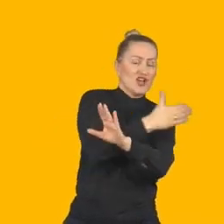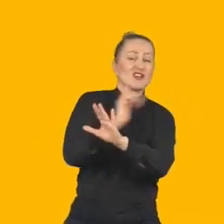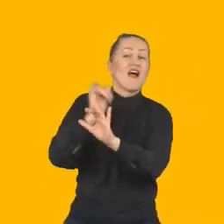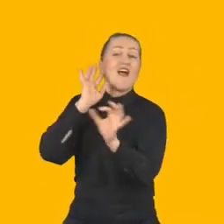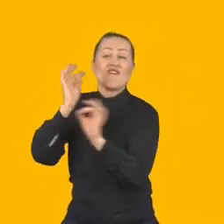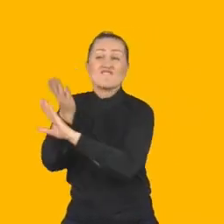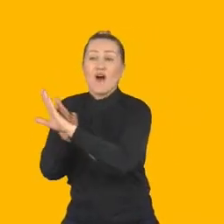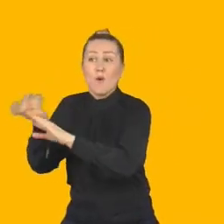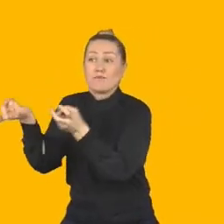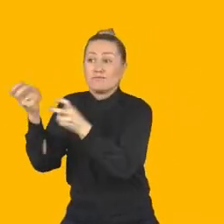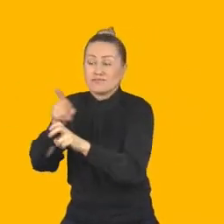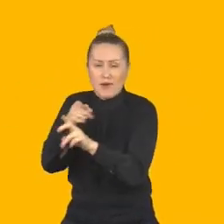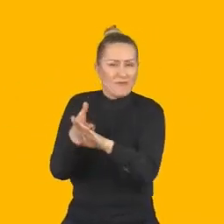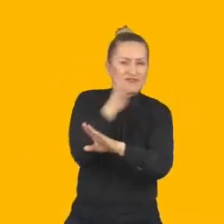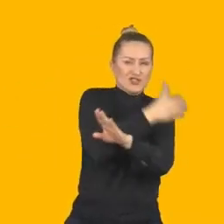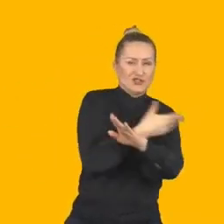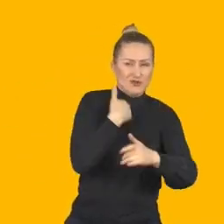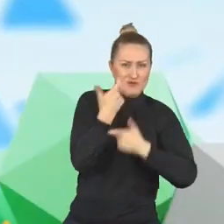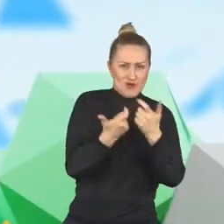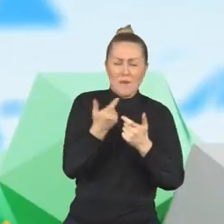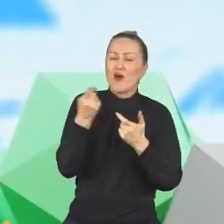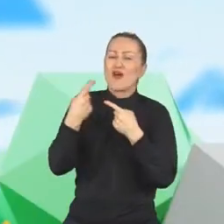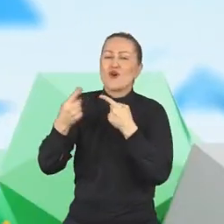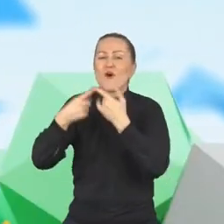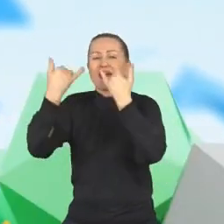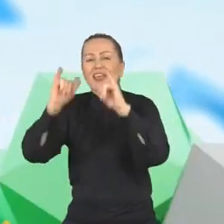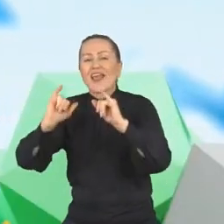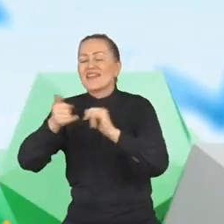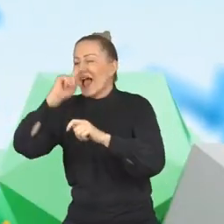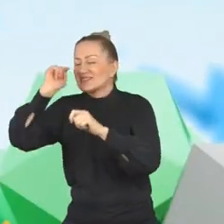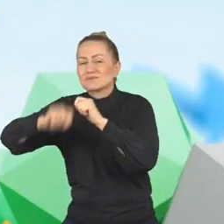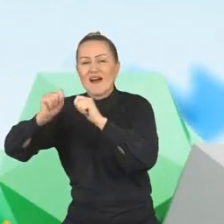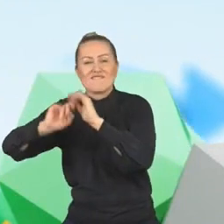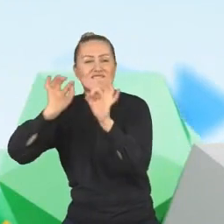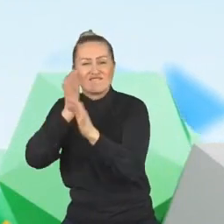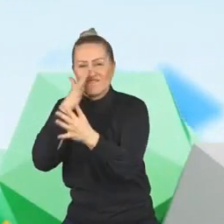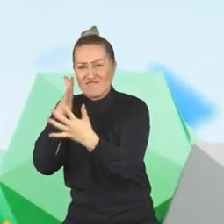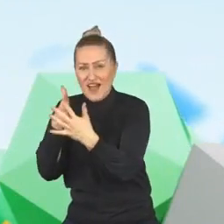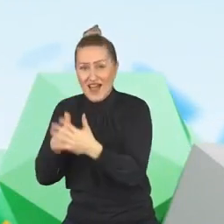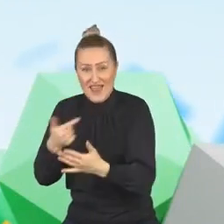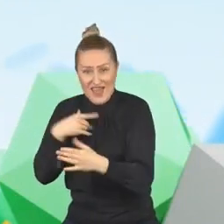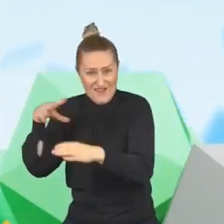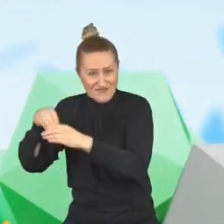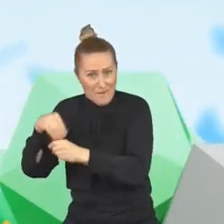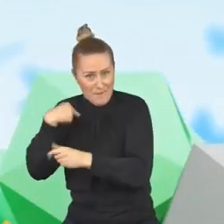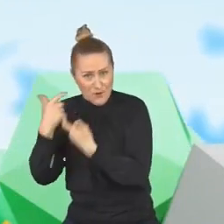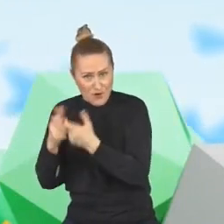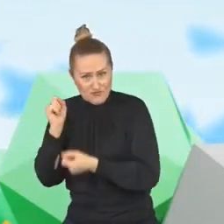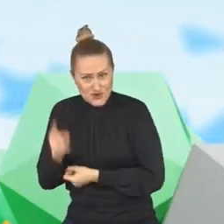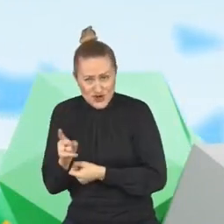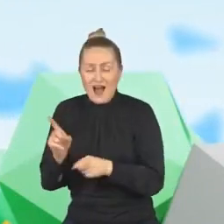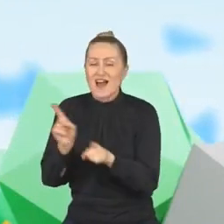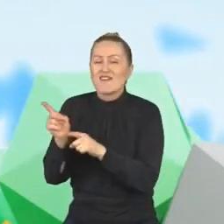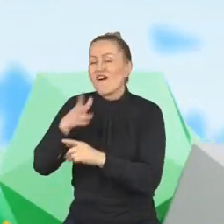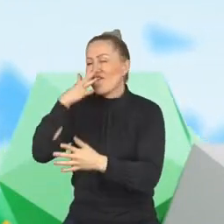Trochę w kontrze do tego, jak działają factcheckerzy, których dziś reprezentuję, którzy weryfikują treści po tym, jak one już zostaną